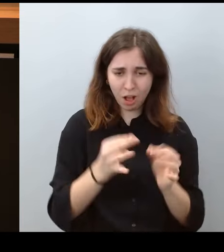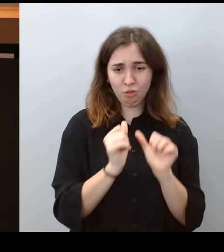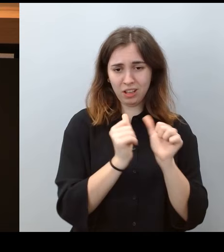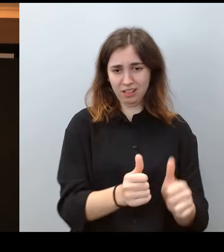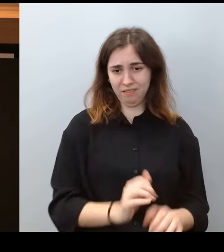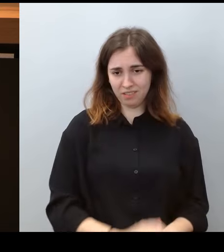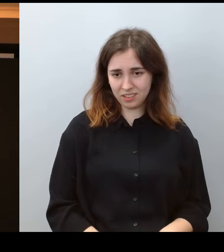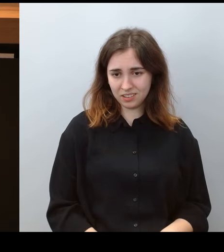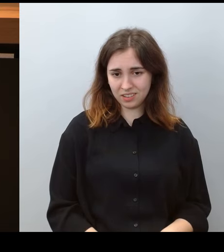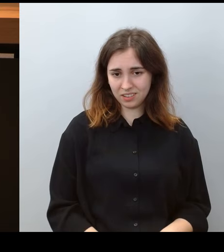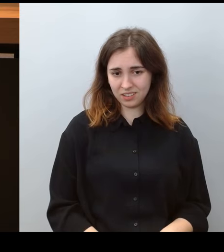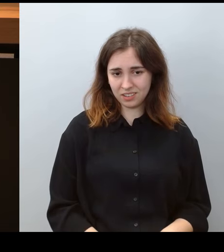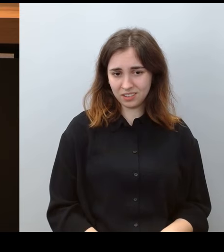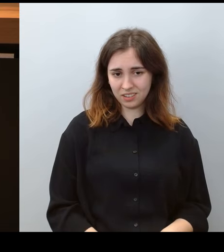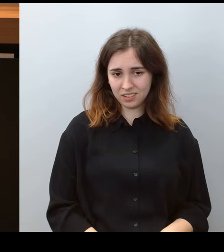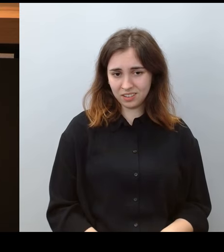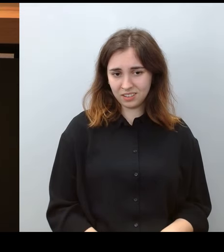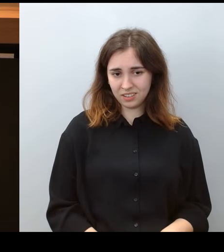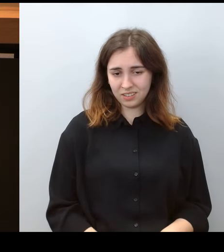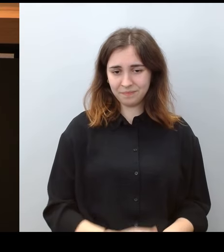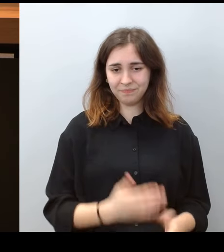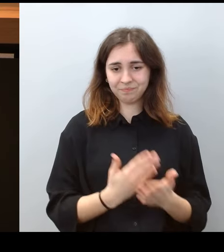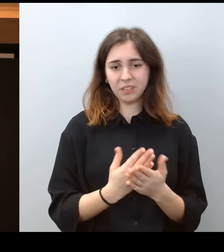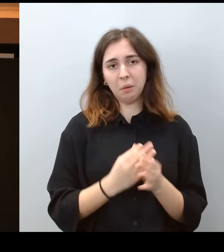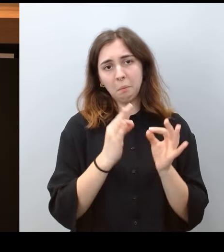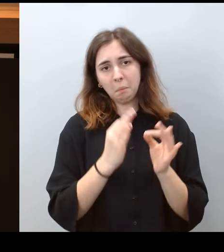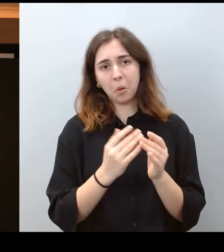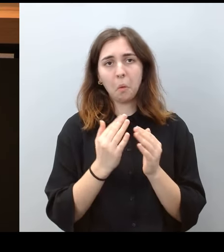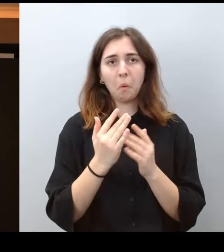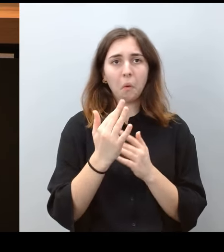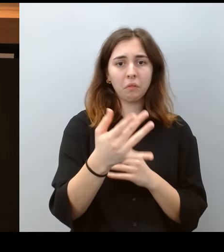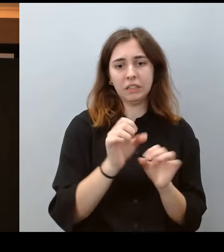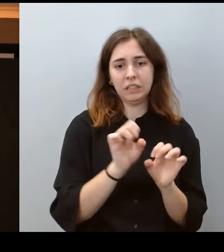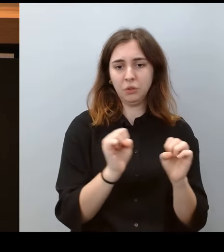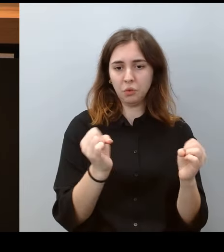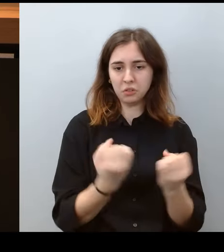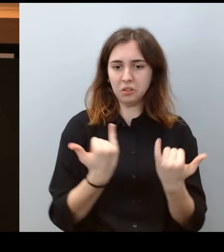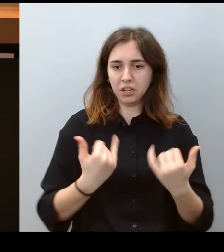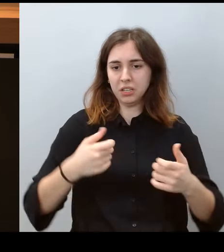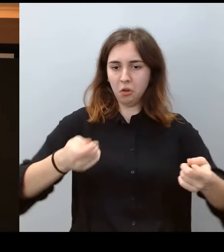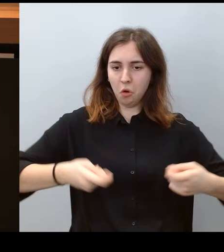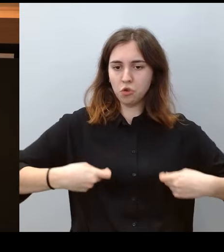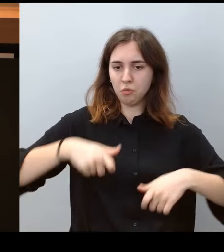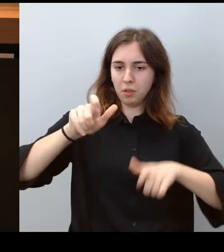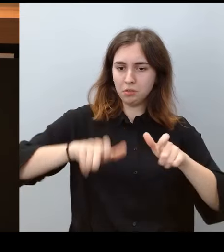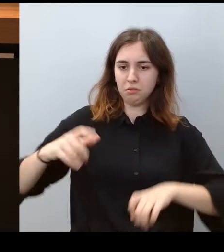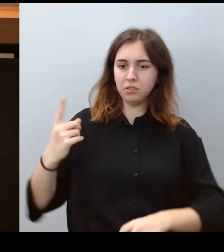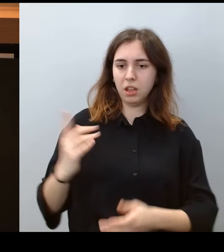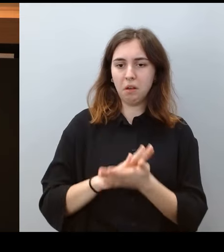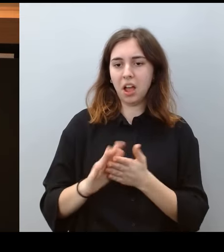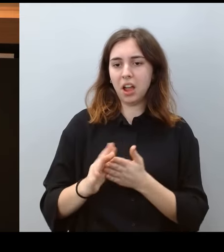tatsächlich dann irgendwann mal in der Situation sind, dass rollstuhlfahrende Menschen unter der Brücke erfrieren oder ähnliches.